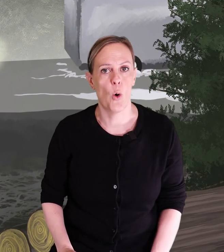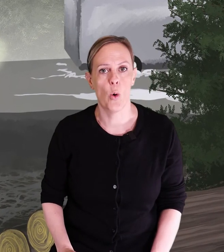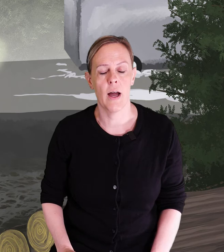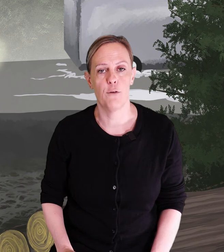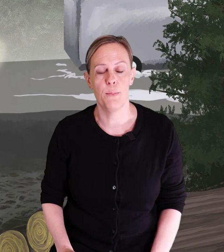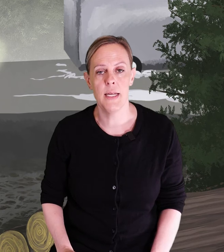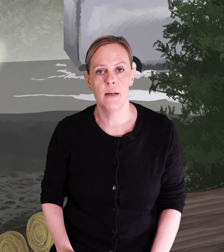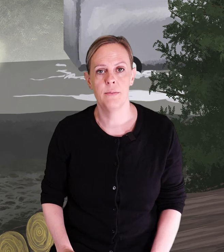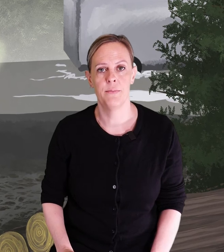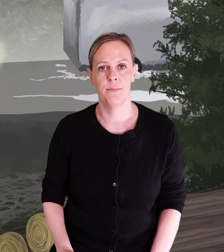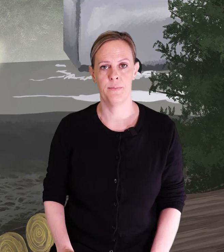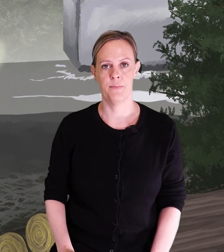när dom åker förbi